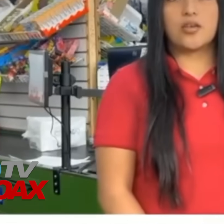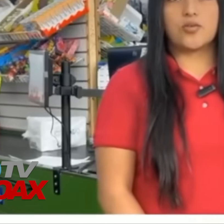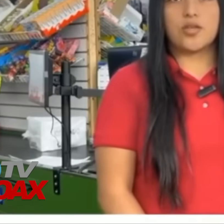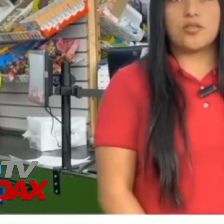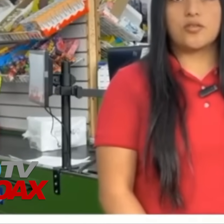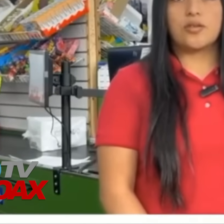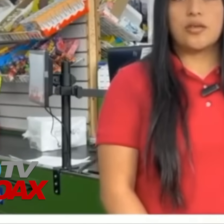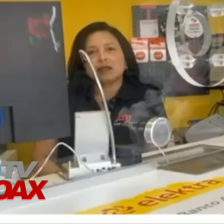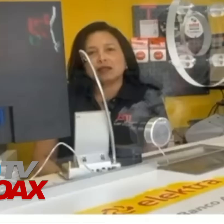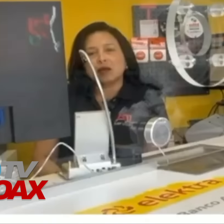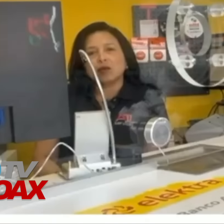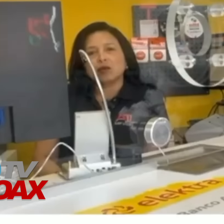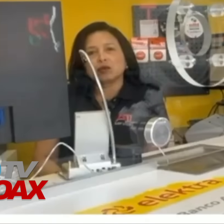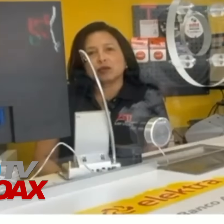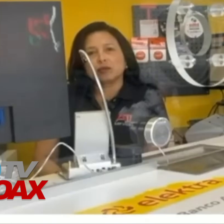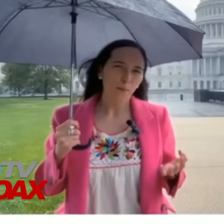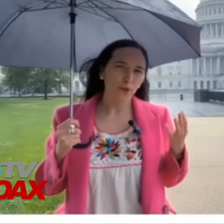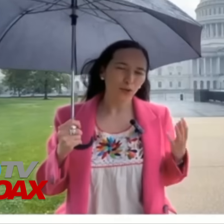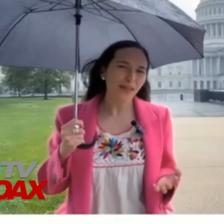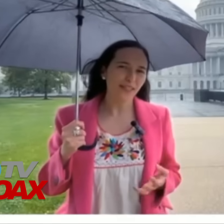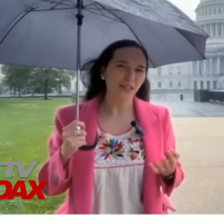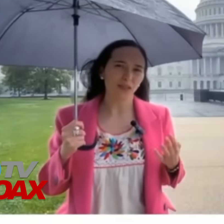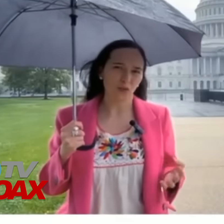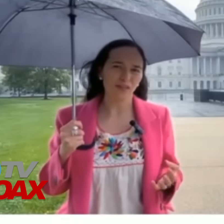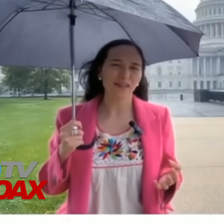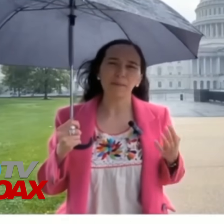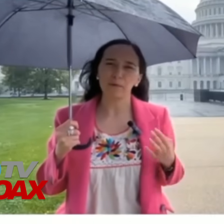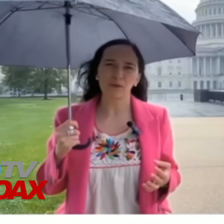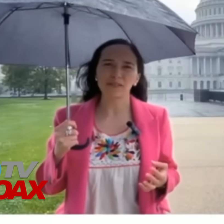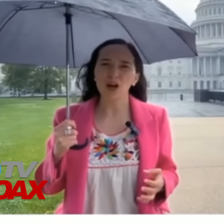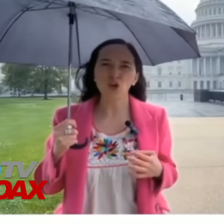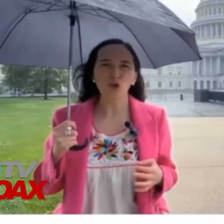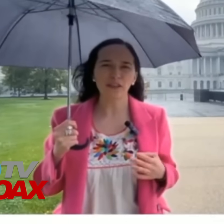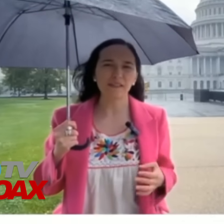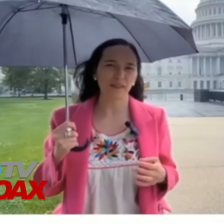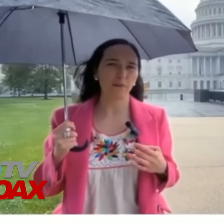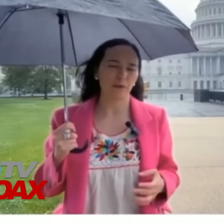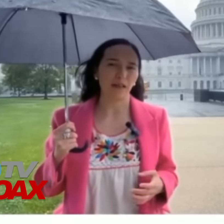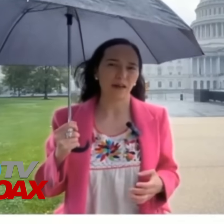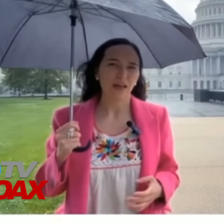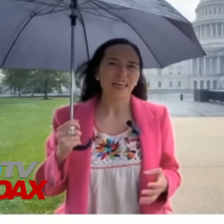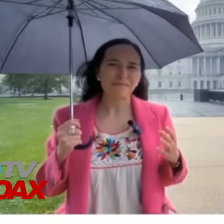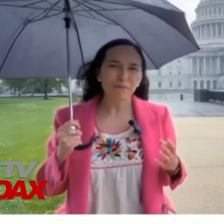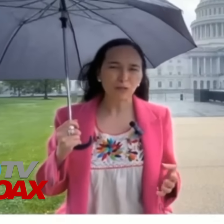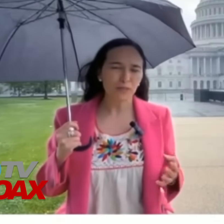en Estados Unidos es algo injusto por todas estas razones esta propuesta no debe ser aprobada invito